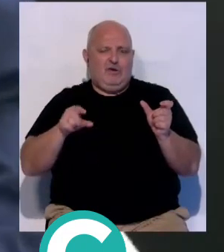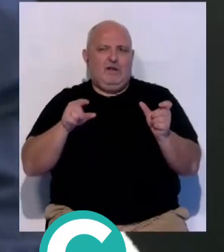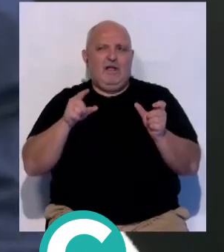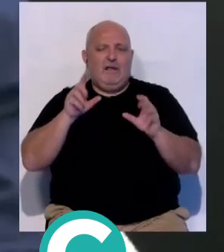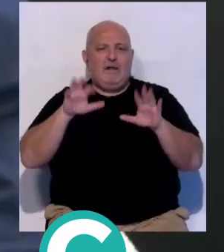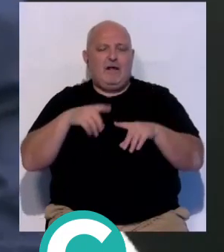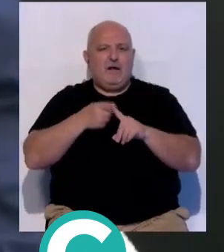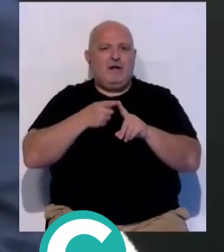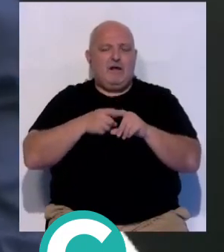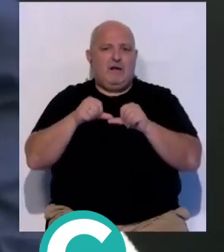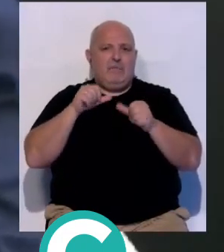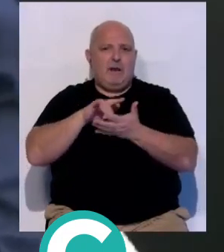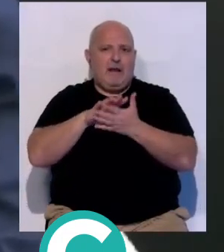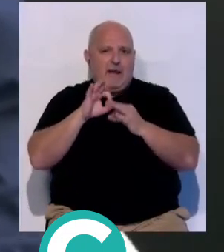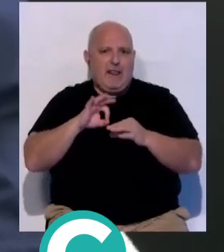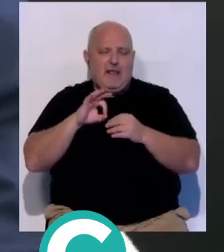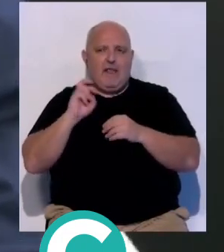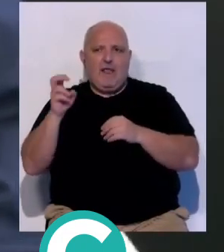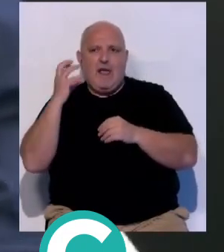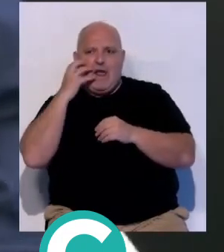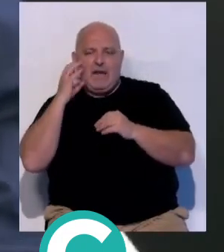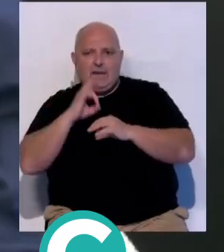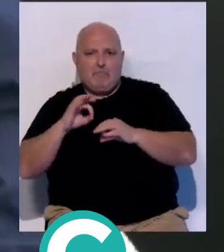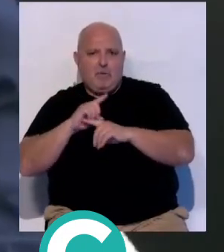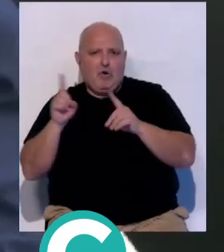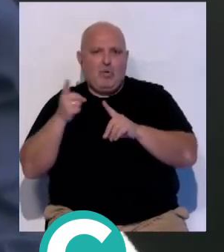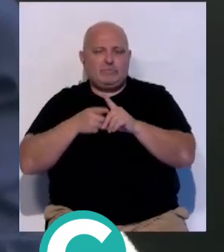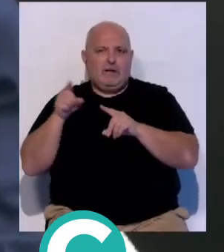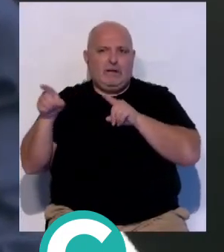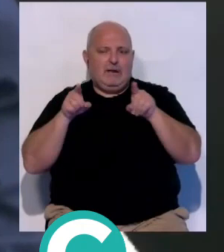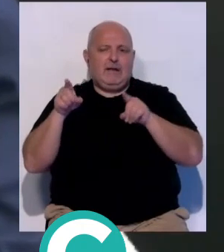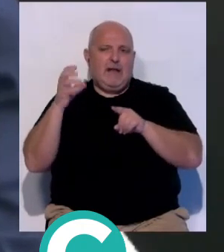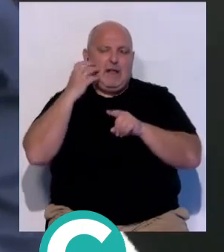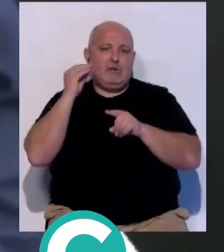Cádiz que no se hablan en Málaga que no se hablan en Jaén en Jaén palabras que no son de Sevilla si